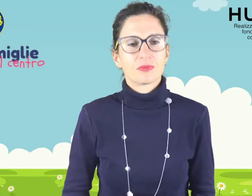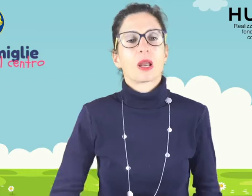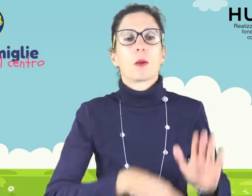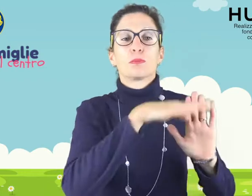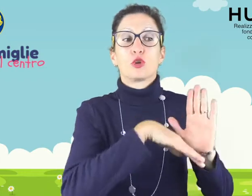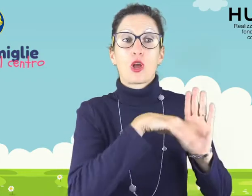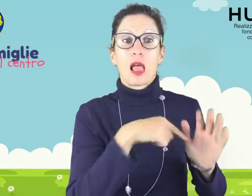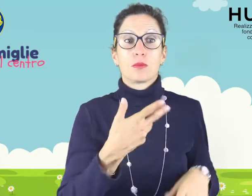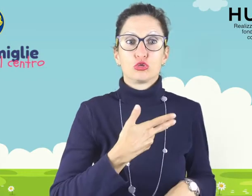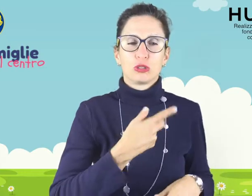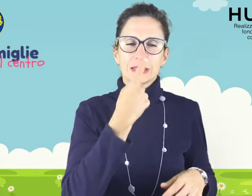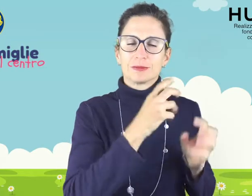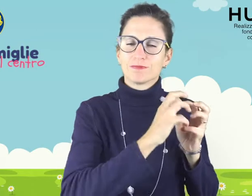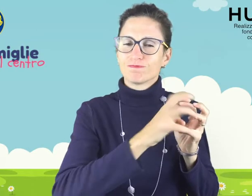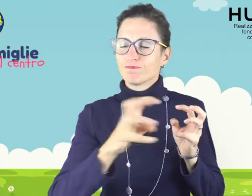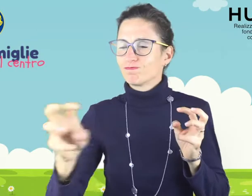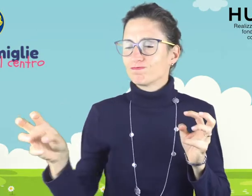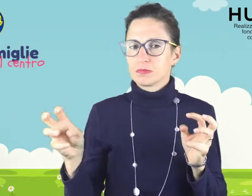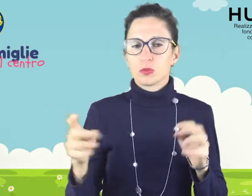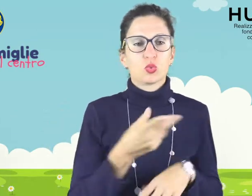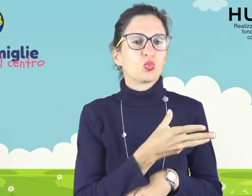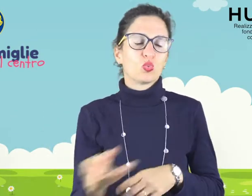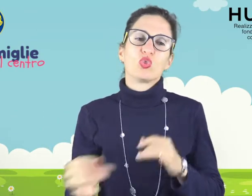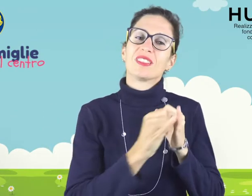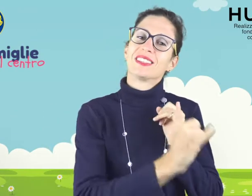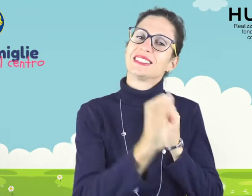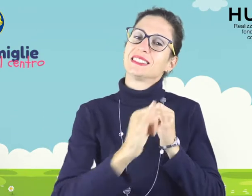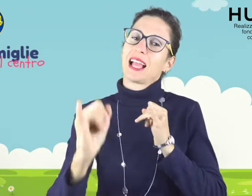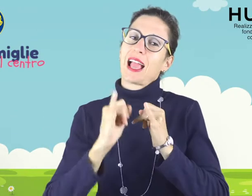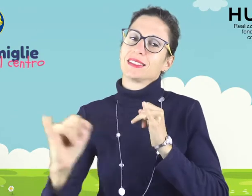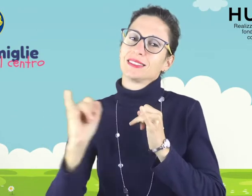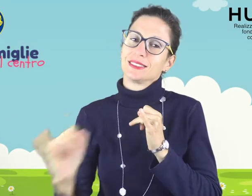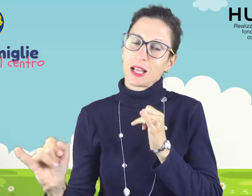I programmi sono vari e il loro svolgimento avverrà con modalità a distanza.